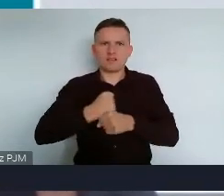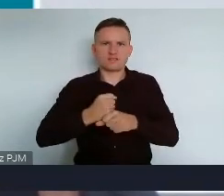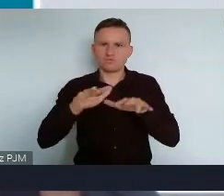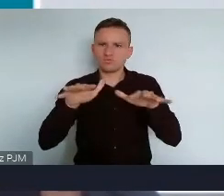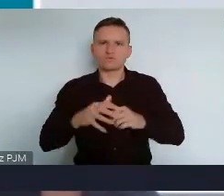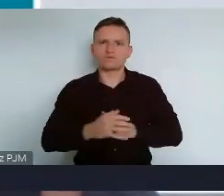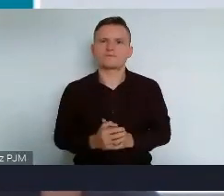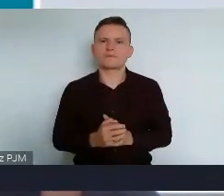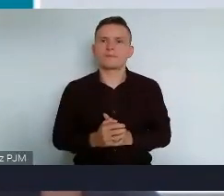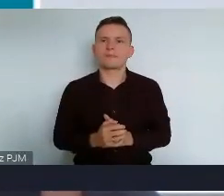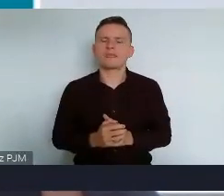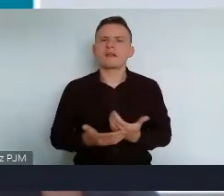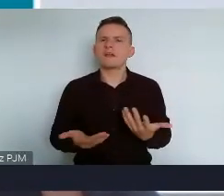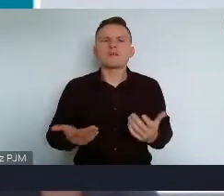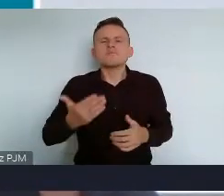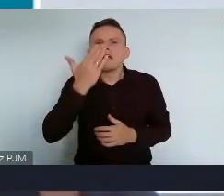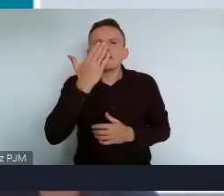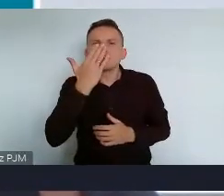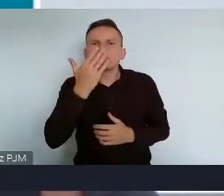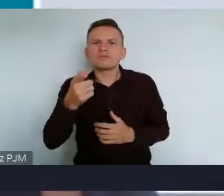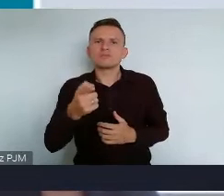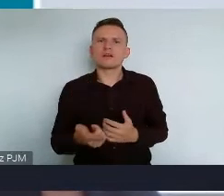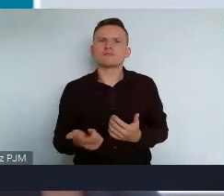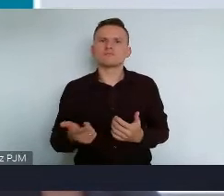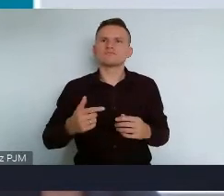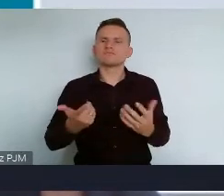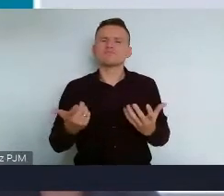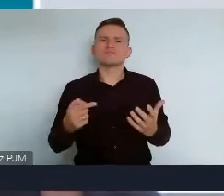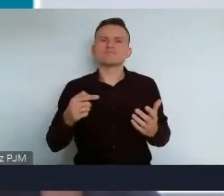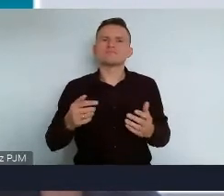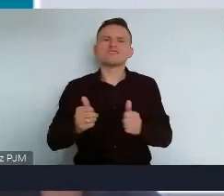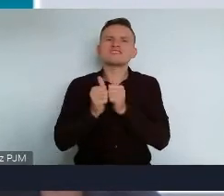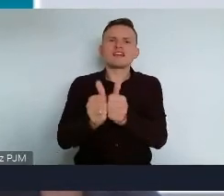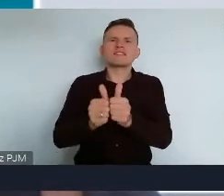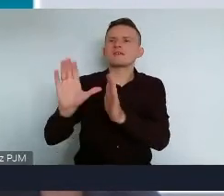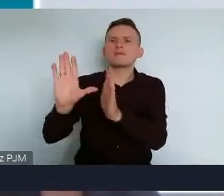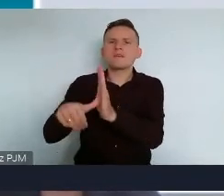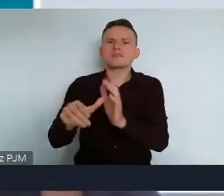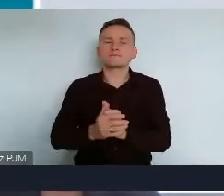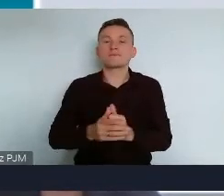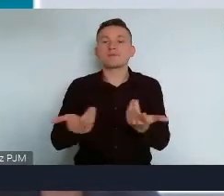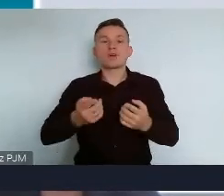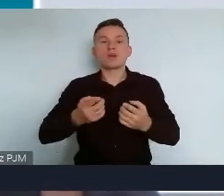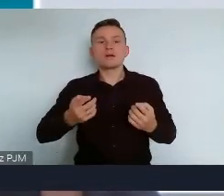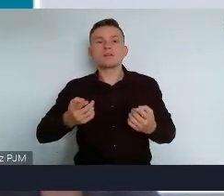Z czym się wiąże się udział w misji miast? To przede wszystkim promocje i wsparcie dla 100 europejskich miast,